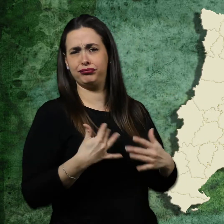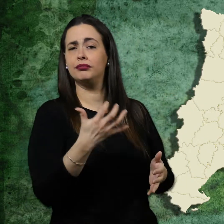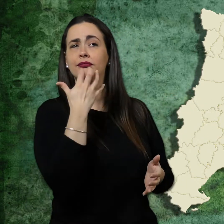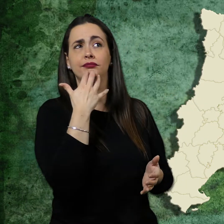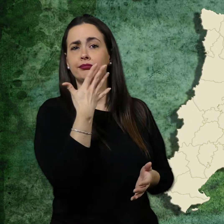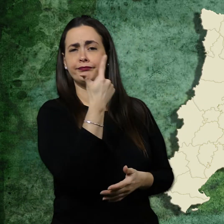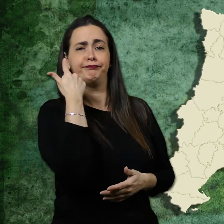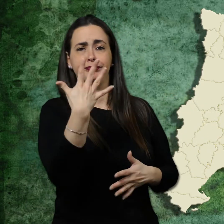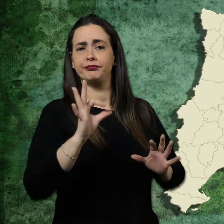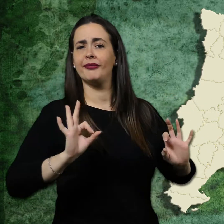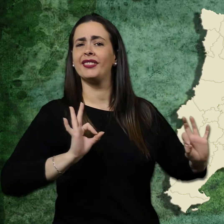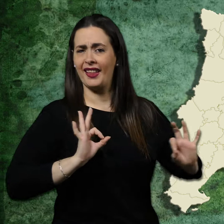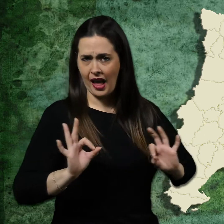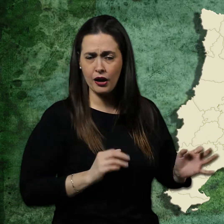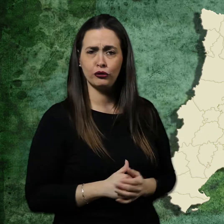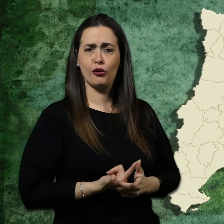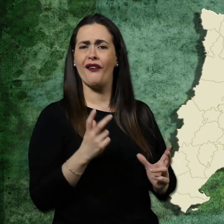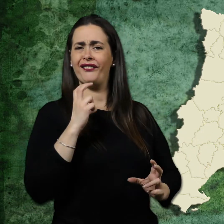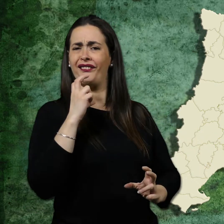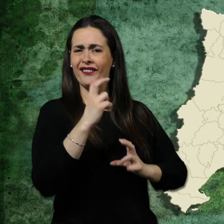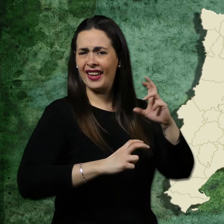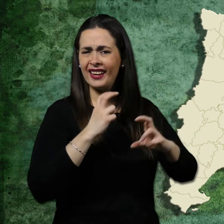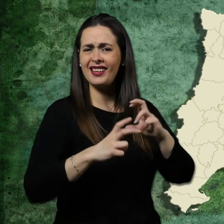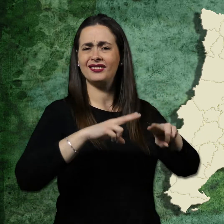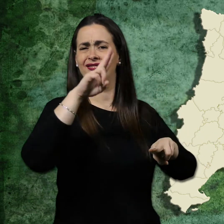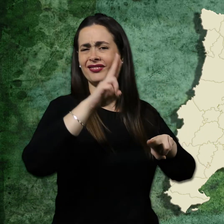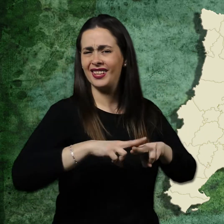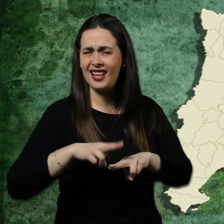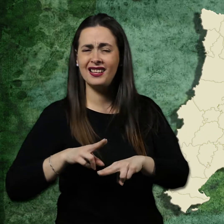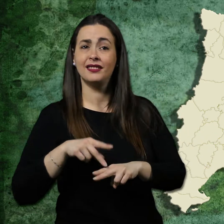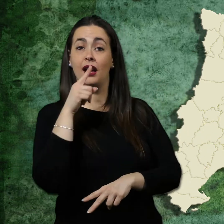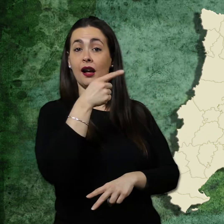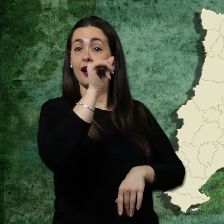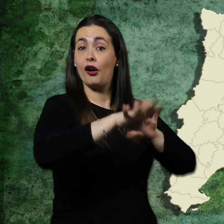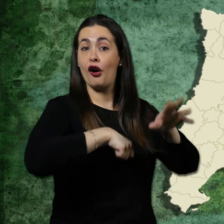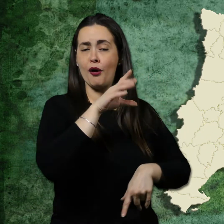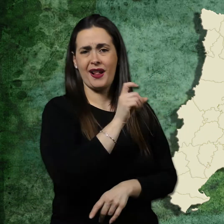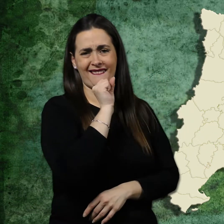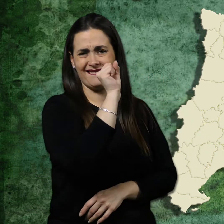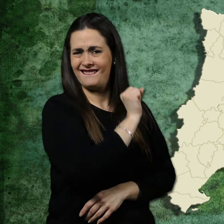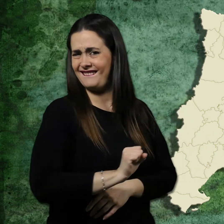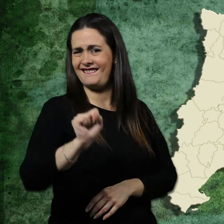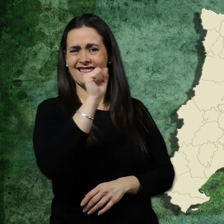encapçalada pel seu famós Teatre, un ampli ventall de fires i festes, un lloc ideal per fer compres